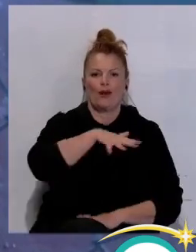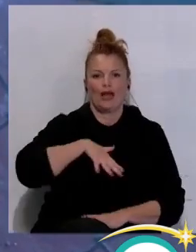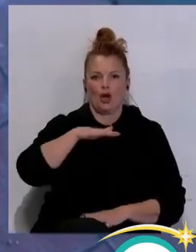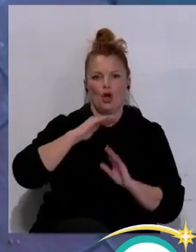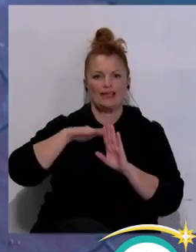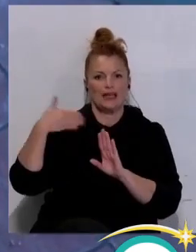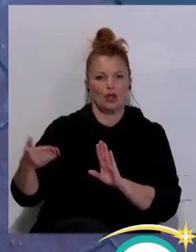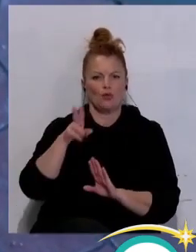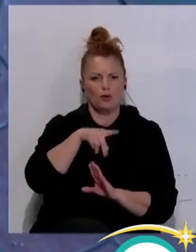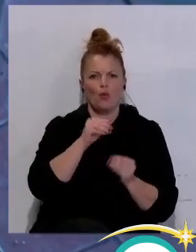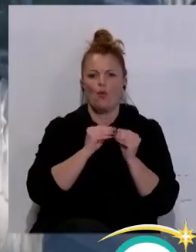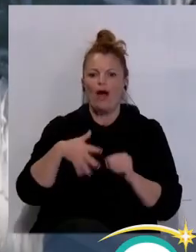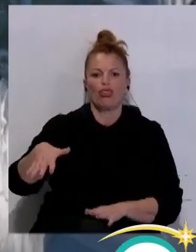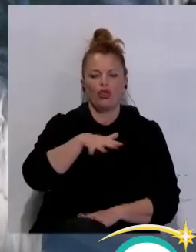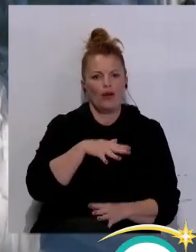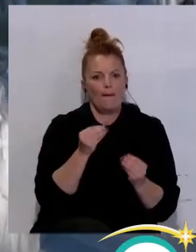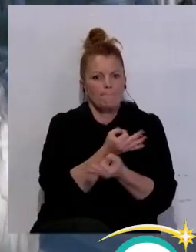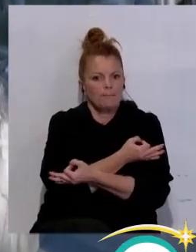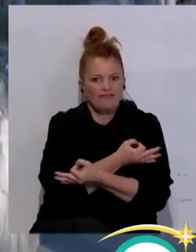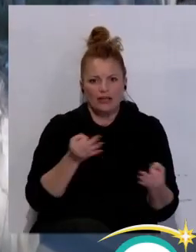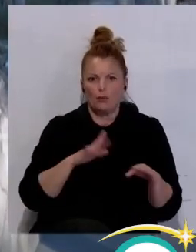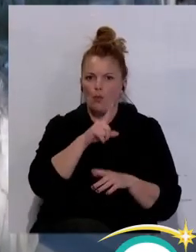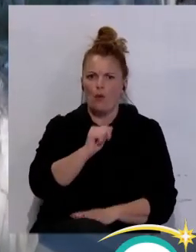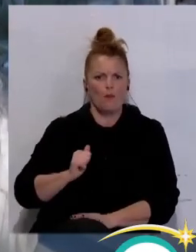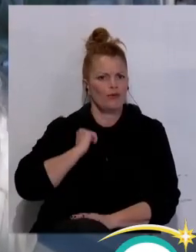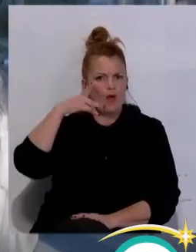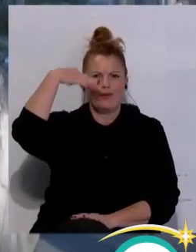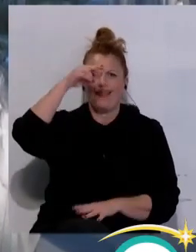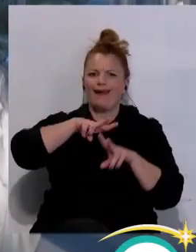zona estratégica de la ciudad que supone una oportunidad única en materia de vivienda con